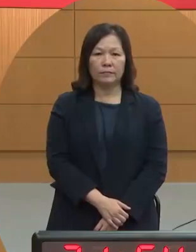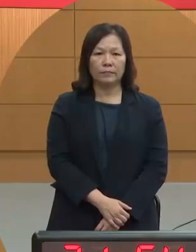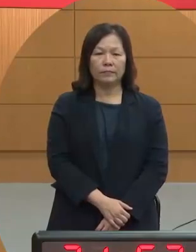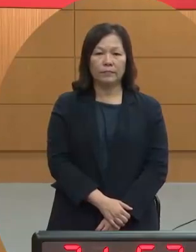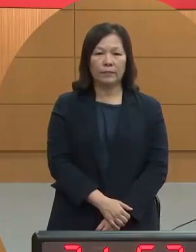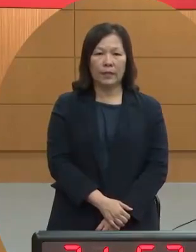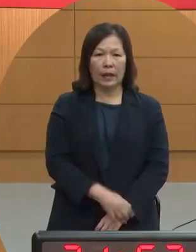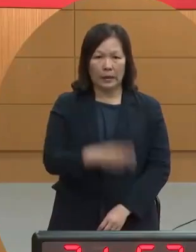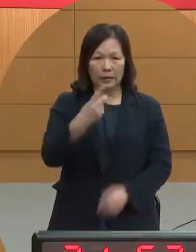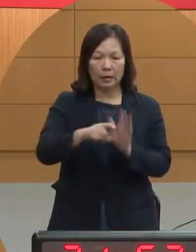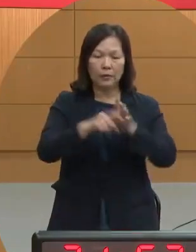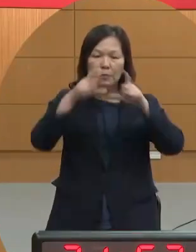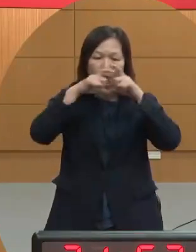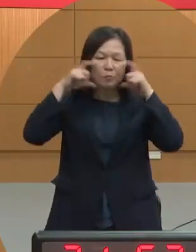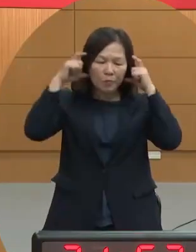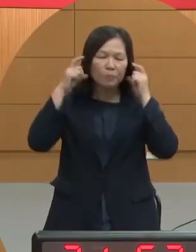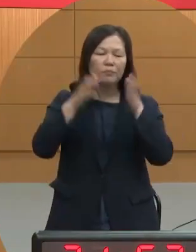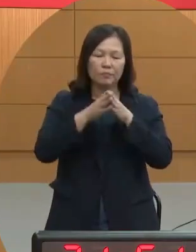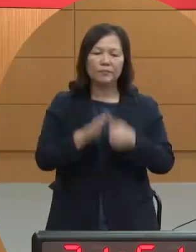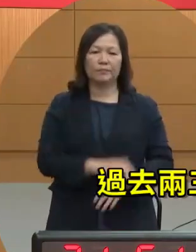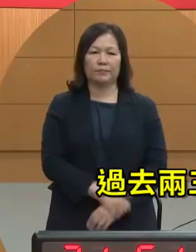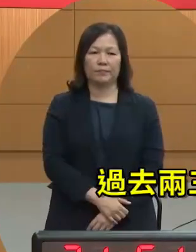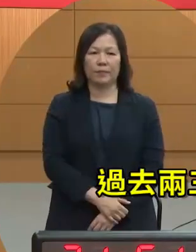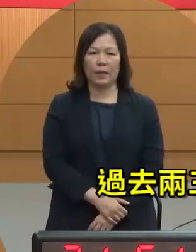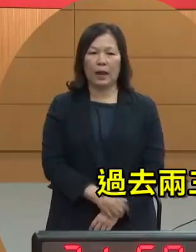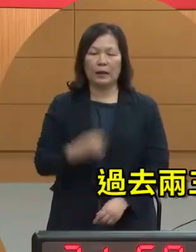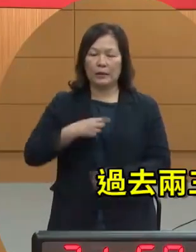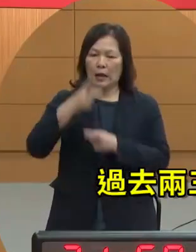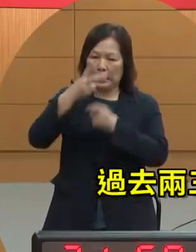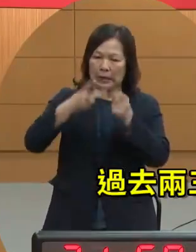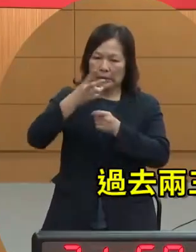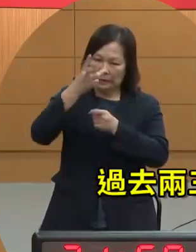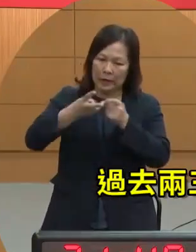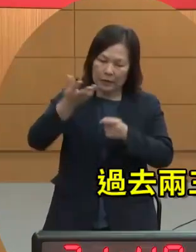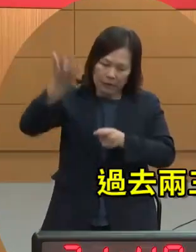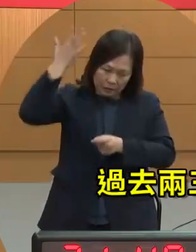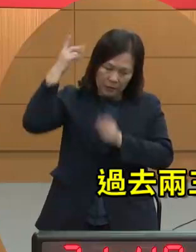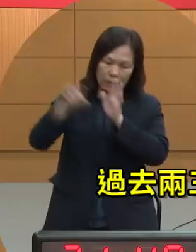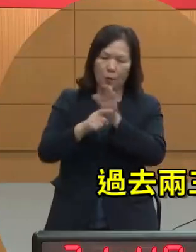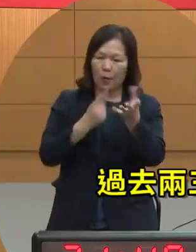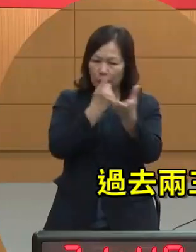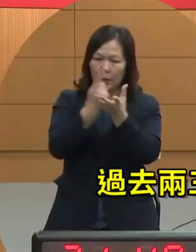然後帶上這個口罩 過去兩三年我參與過很多社會運動